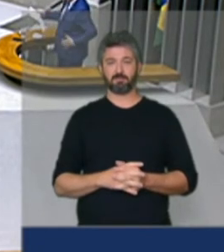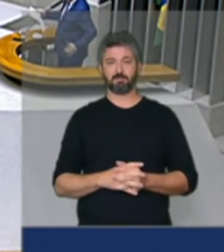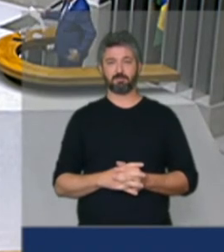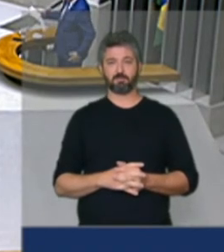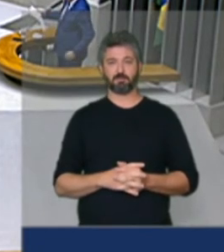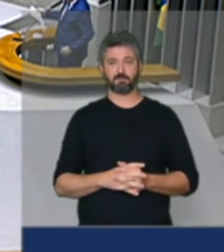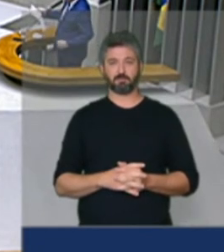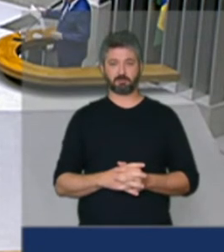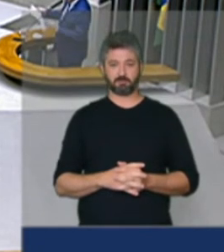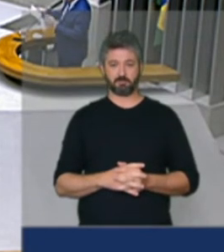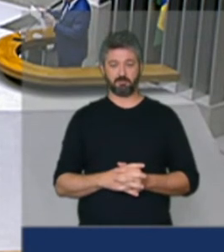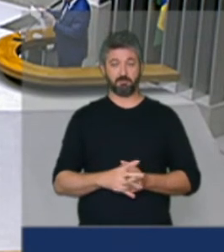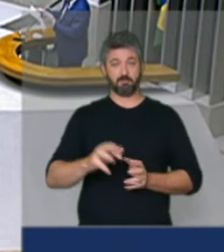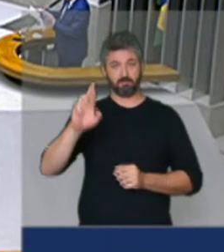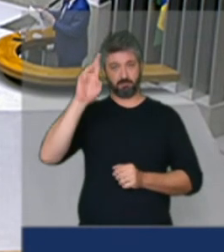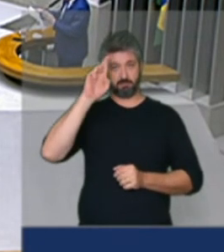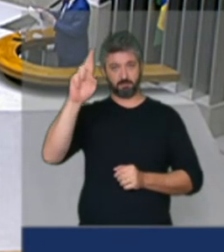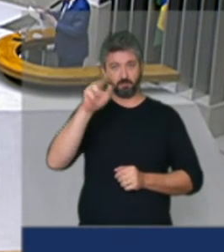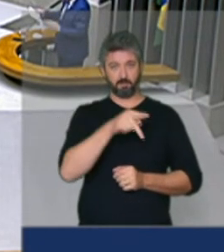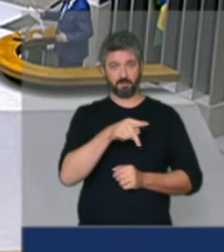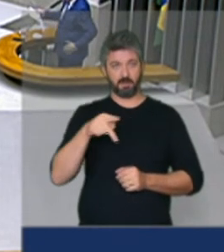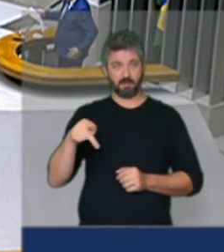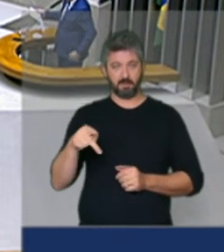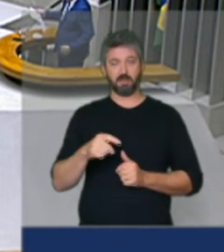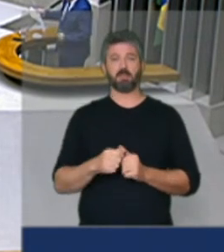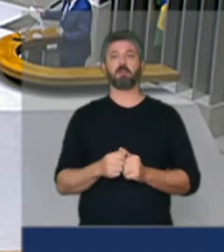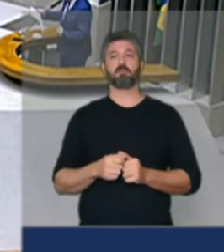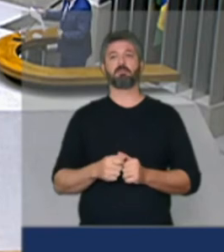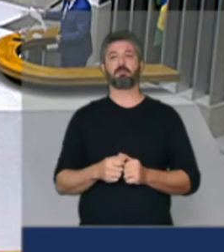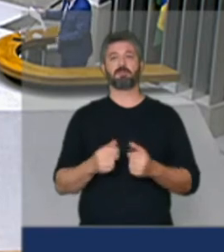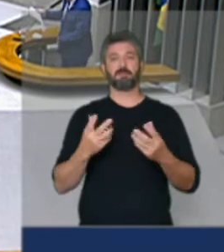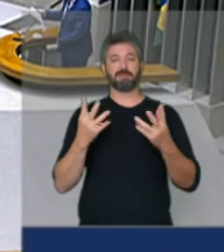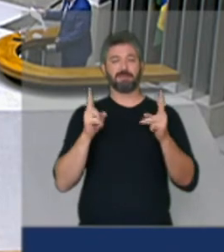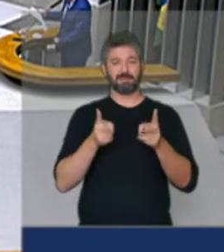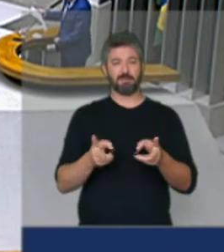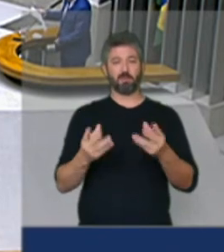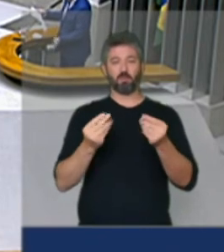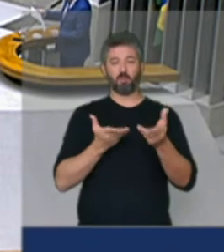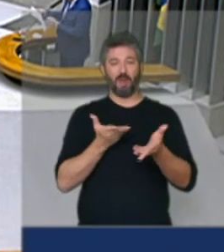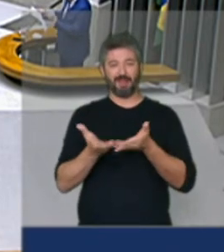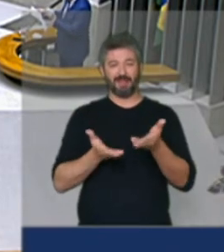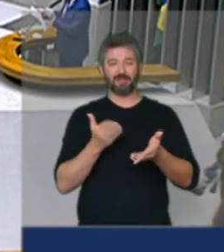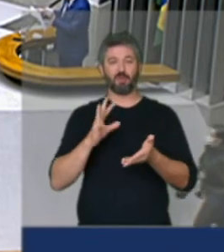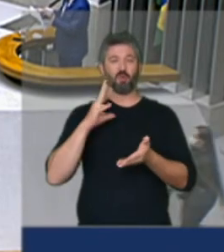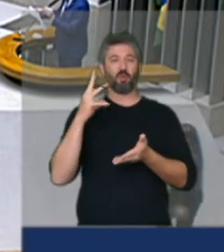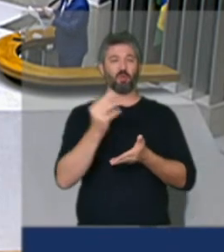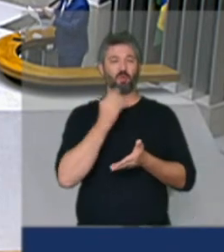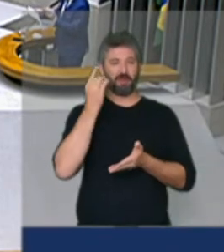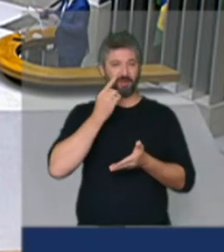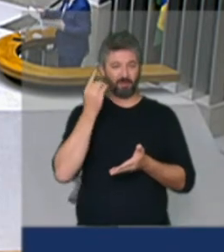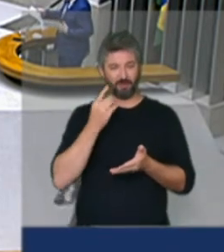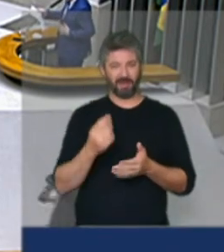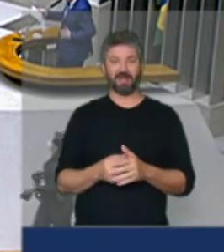O DEPUTADO CELSO MALDANER. -- [DEPUTADO]: SENHOR PRESIDENTE, SEMPRE MUITO ATENCIOSO COM TODOS OS PARLAMENTARES DO NOSSO BRASIL,